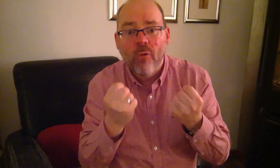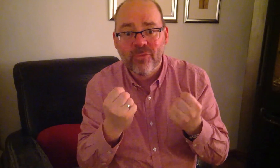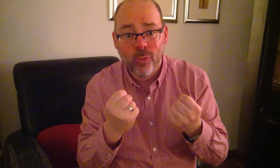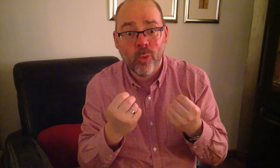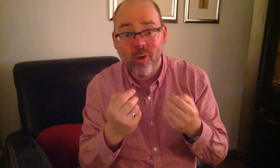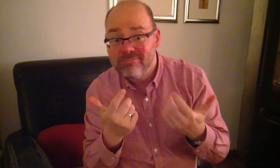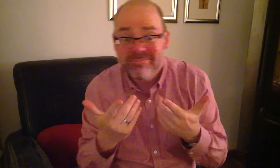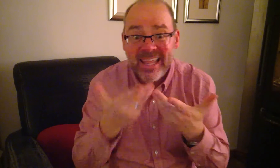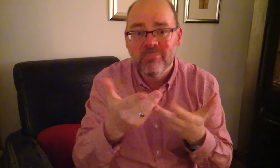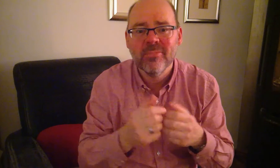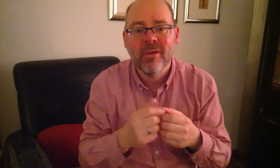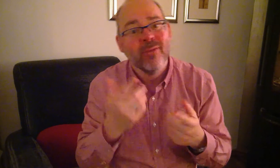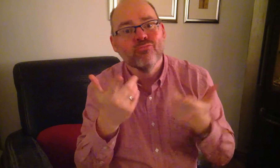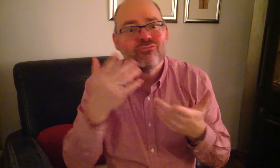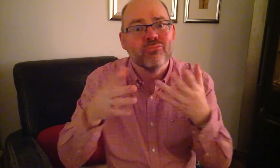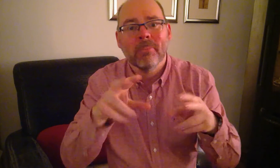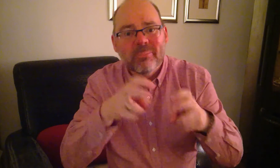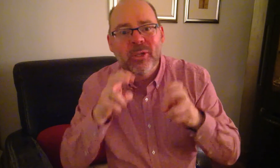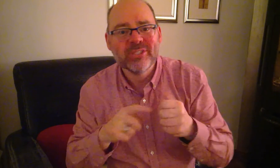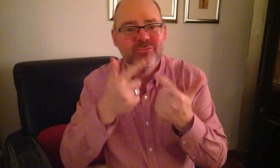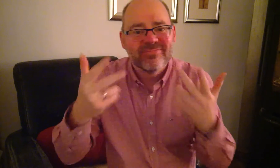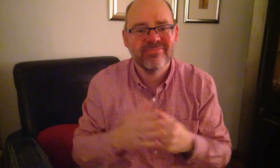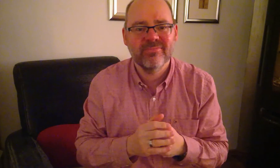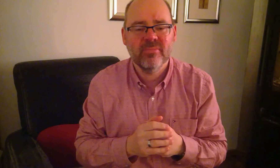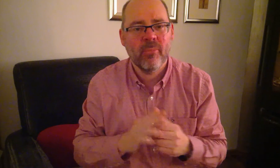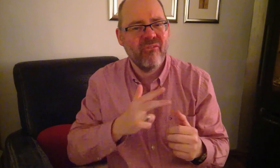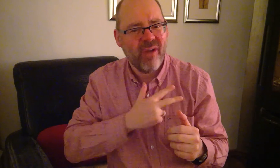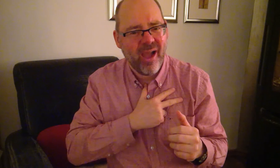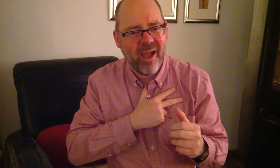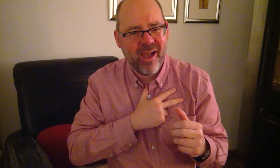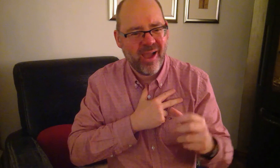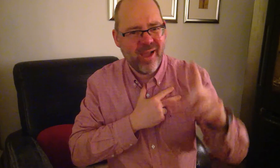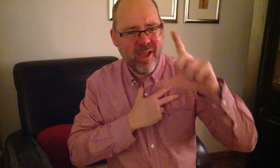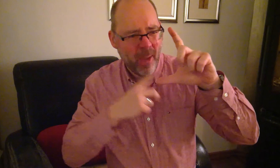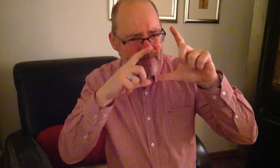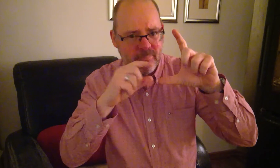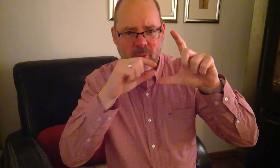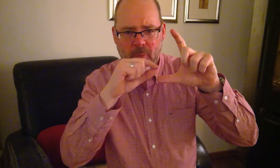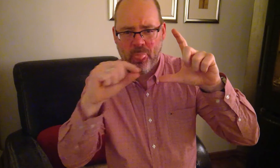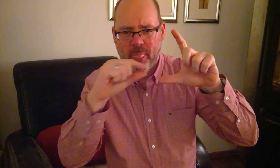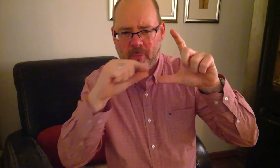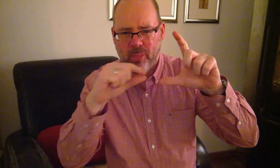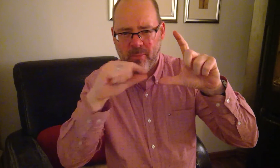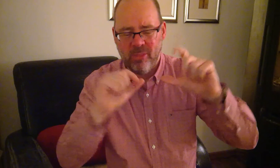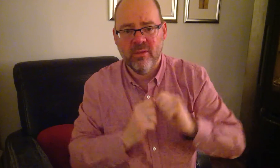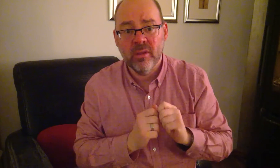Ja, es wurden Hoffnungen gemacht. Es hieß, man wolle uns mitberücksichtigen Aber in Wirklichkeit wurde nur ein Bruchteil berücksichtigt.